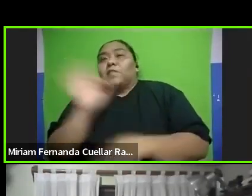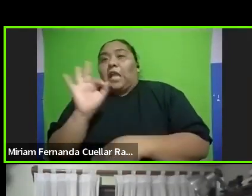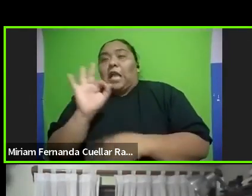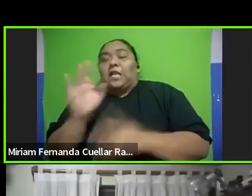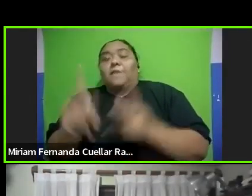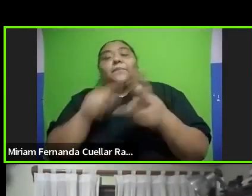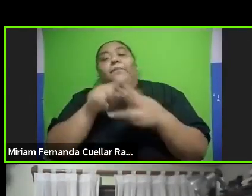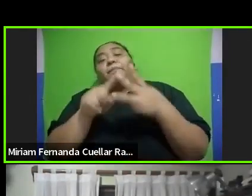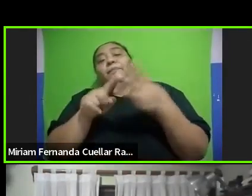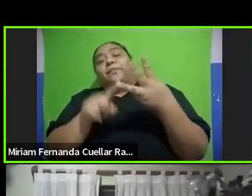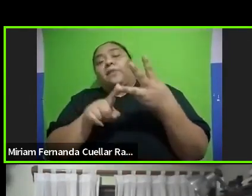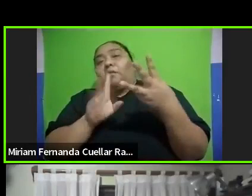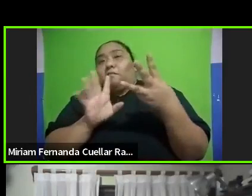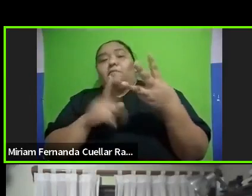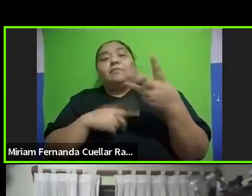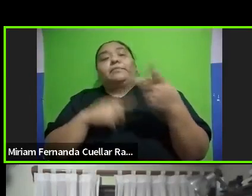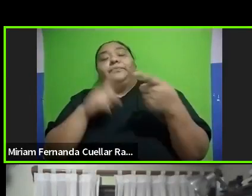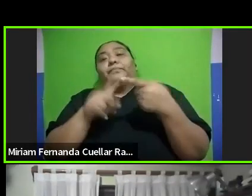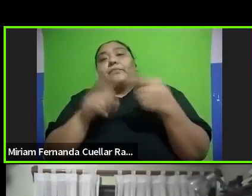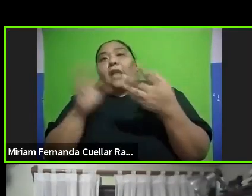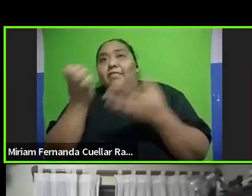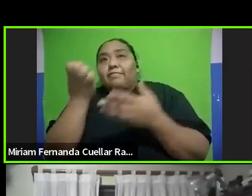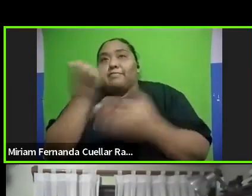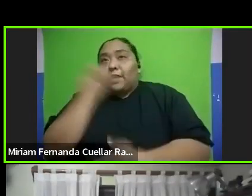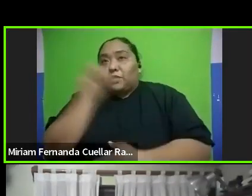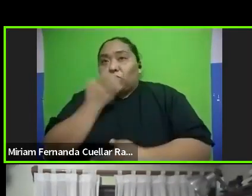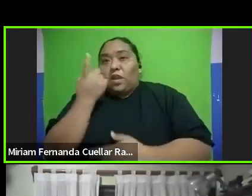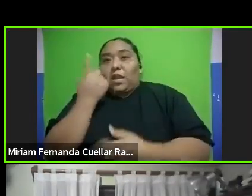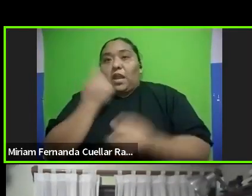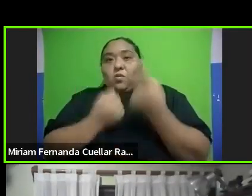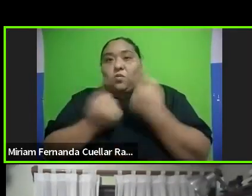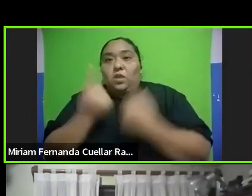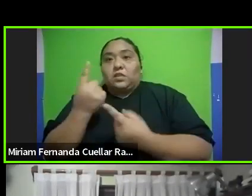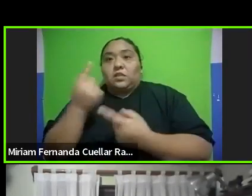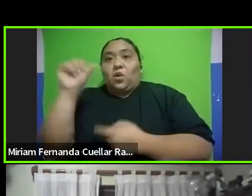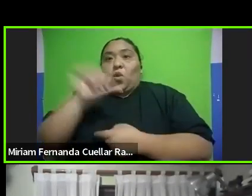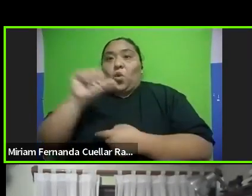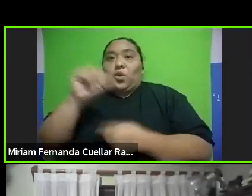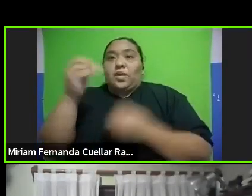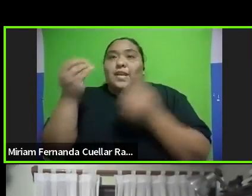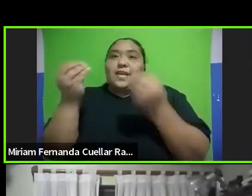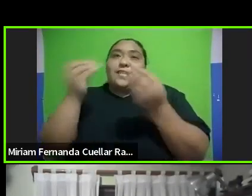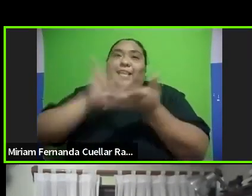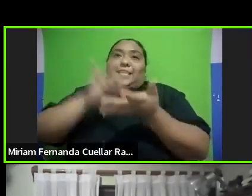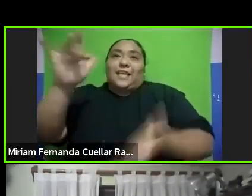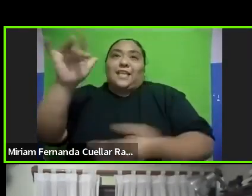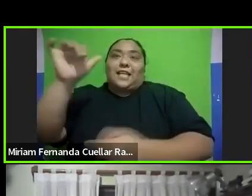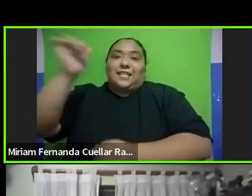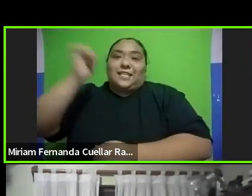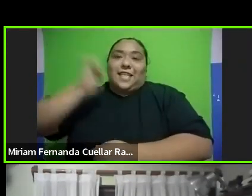r crees, si acaso, que tienen intérpretes En las escuelas . Aquí . Aquí tenemos, por Aquí tenemos, por ejemplo, hoy